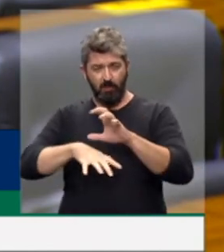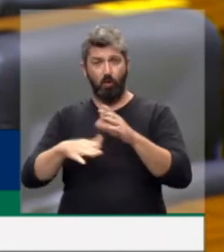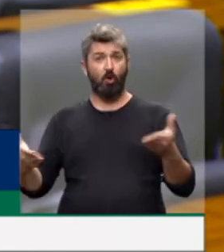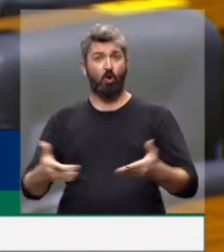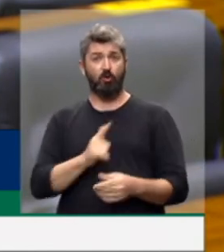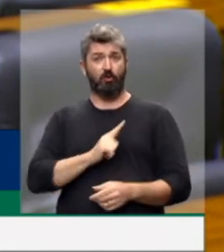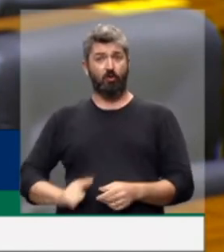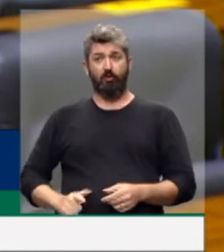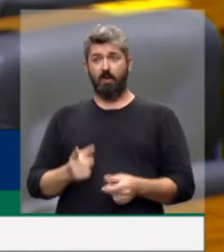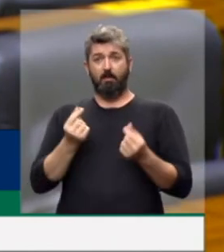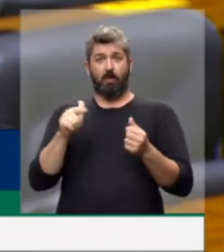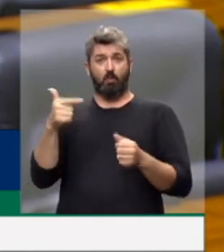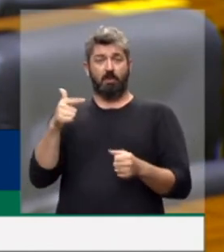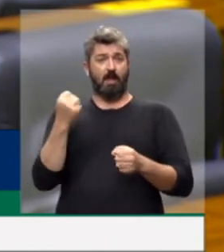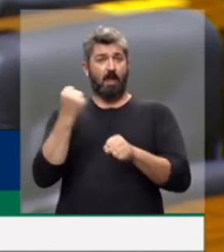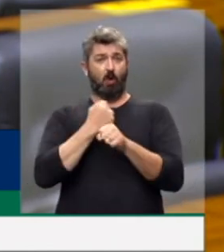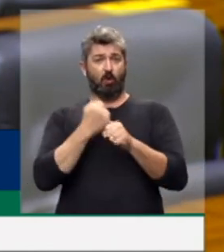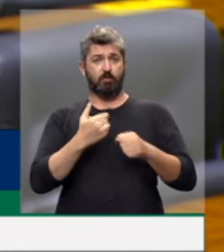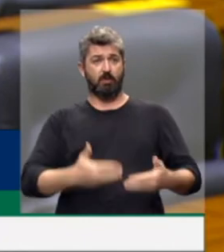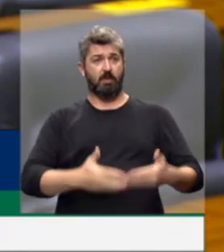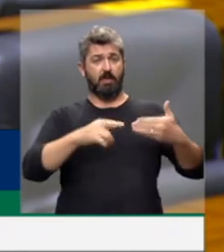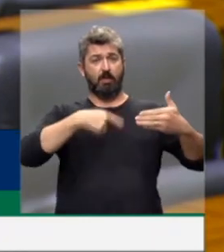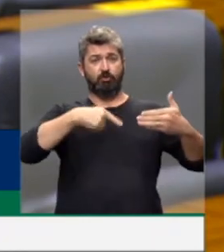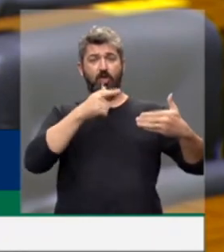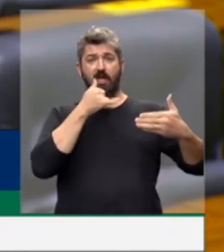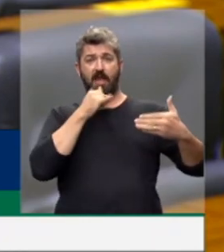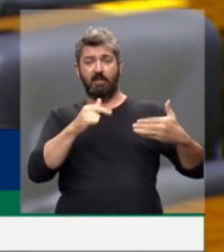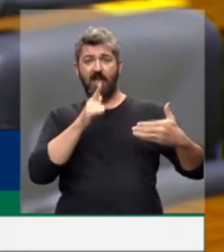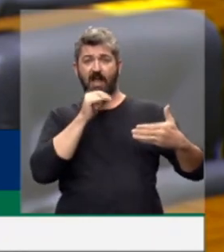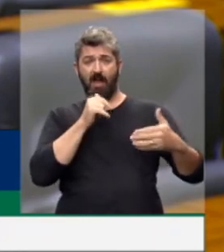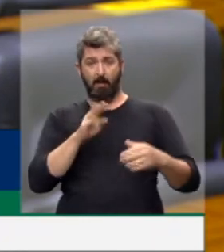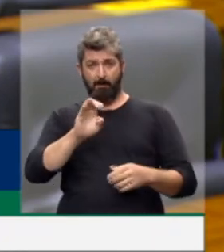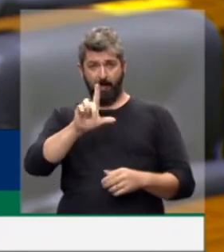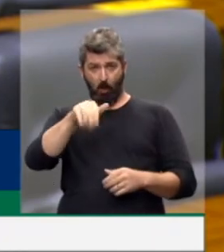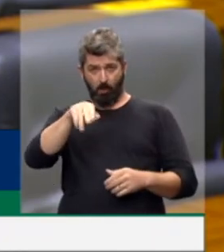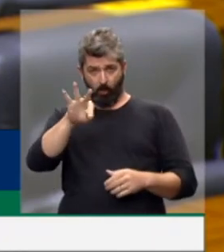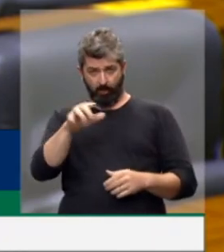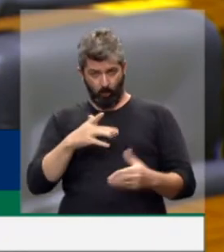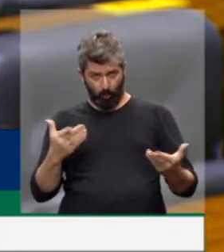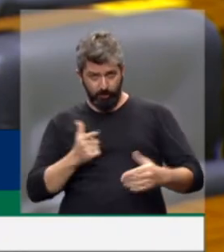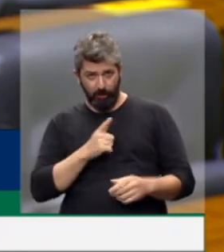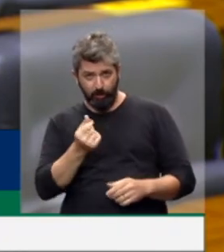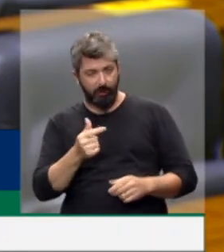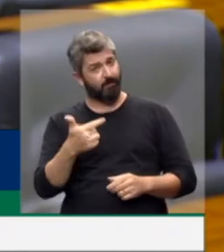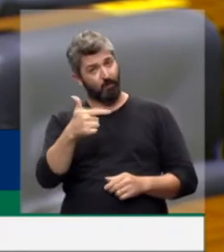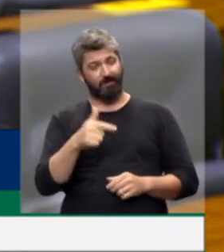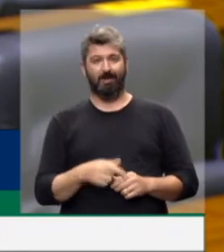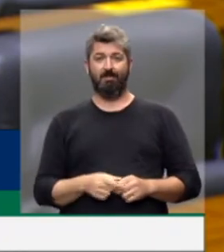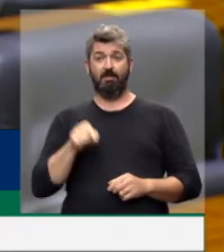PONTO DE VISTA AMBIENTAL, MAS NÃO É SÓ DO PONTO DE VISTA AMBIENTAL NÃO. O GOVERNO HOJE NÃO TEM DINHEIRO PARA CONSTRUIR USINA HIDRELÉTRICA.